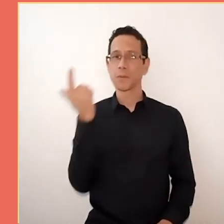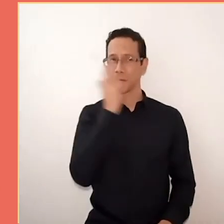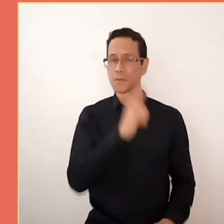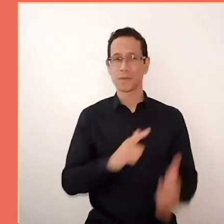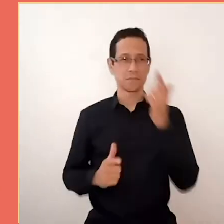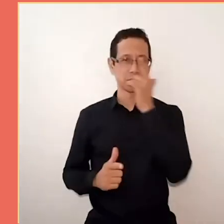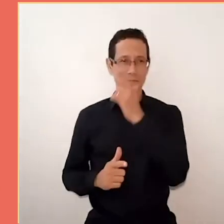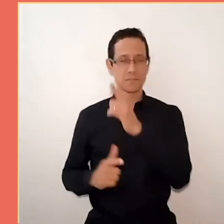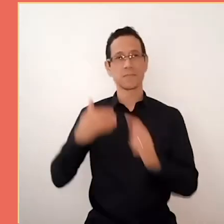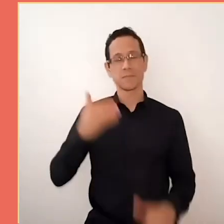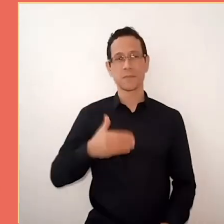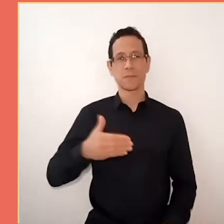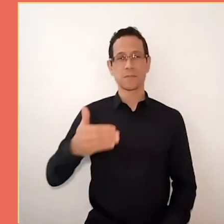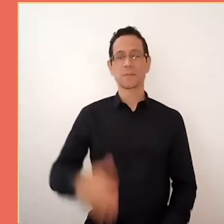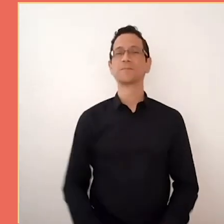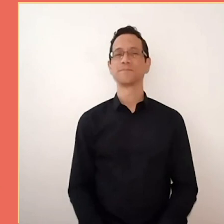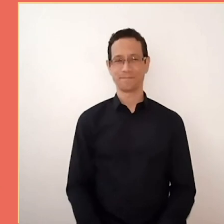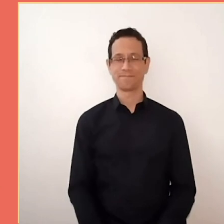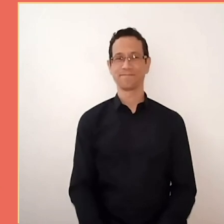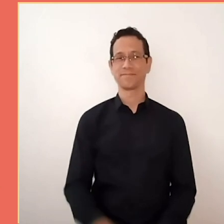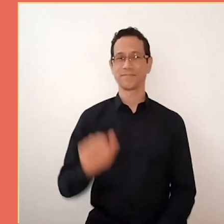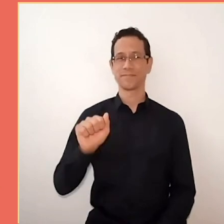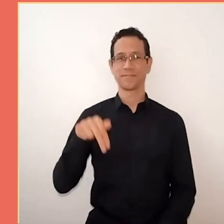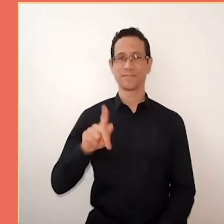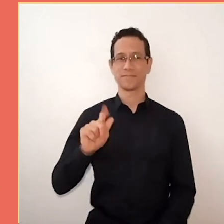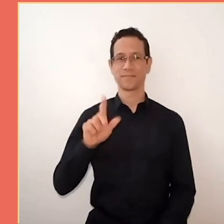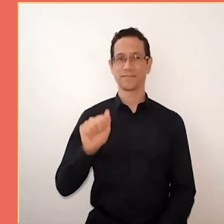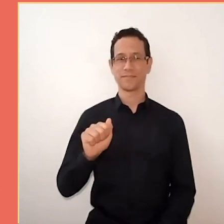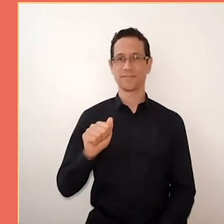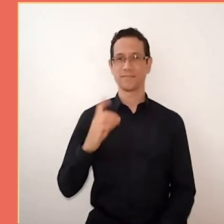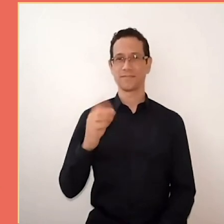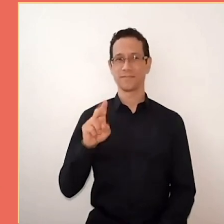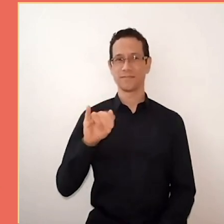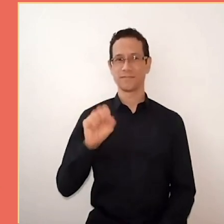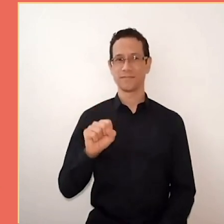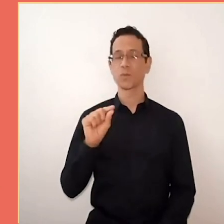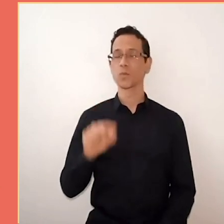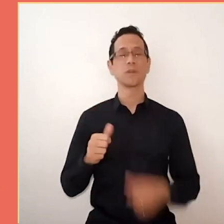E eu gostaria de fechar com Angela Davis, que ela fala que a liberdade é uma luta constante,